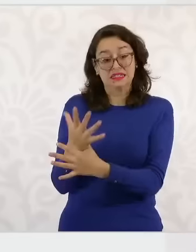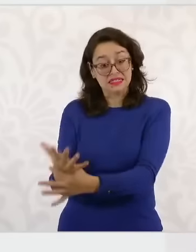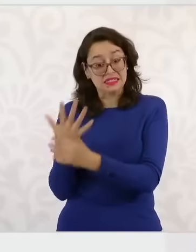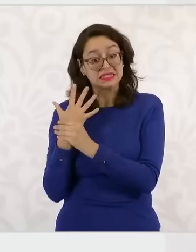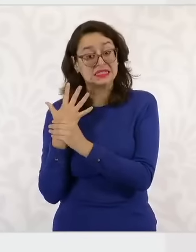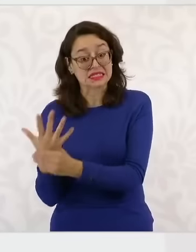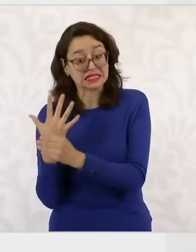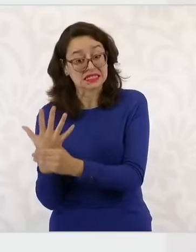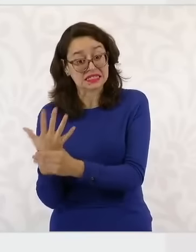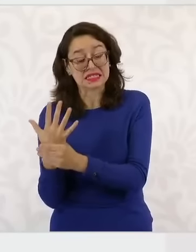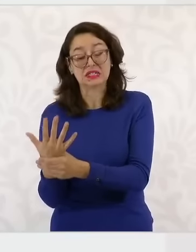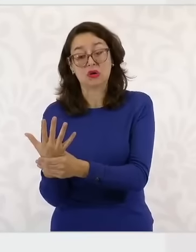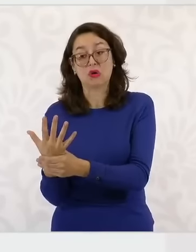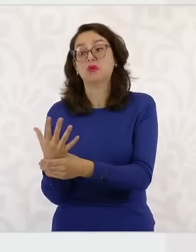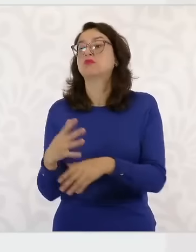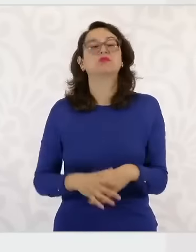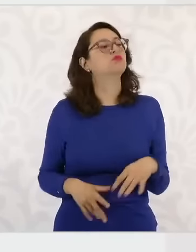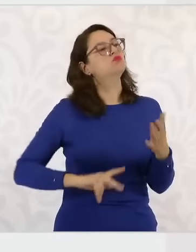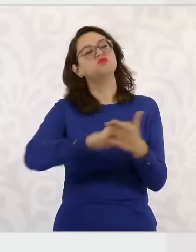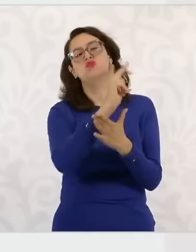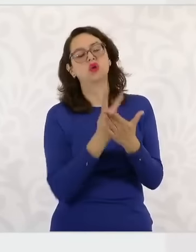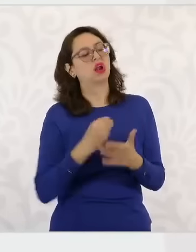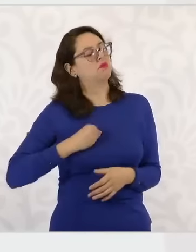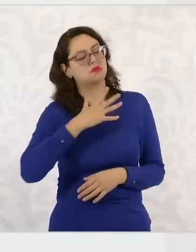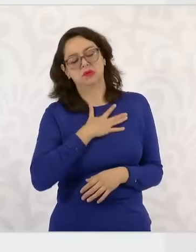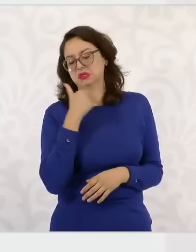mismos que no están de acuerdo con los programas de bienestar,